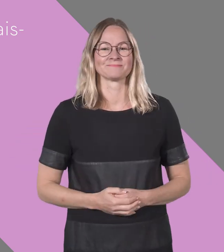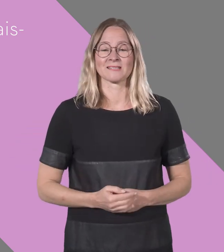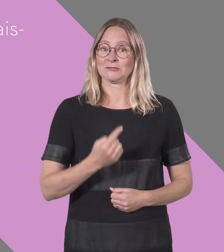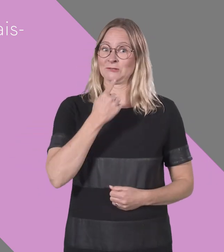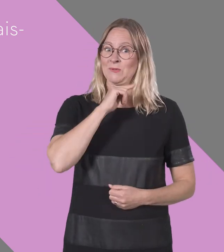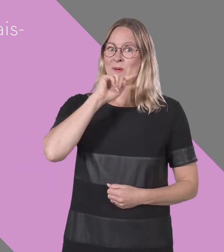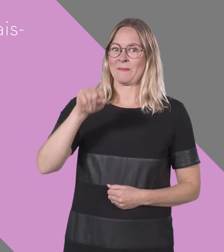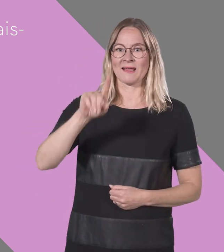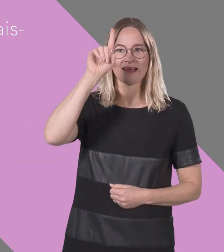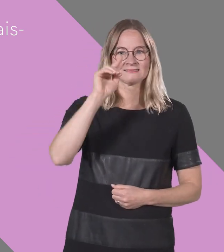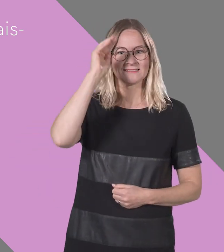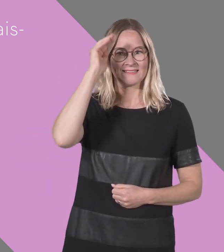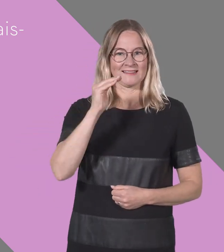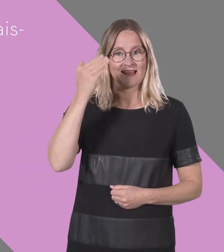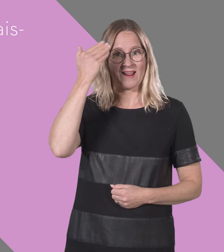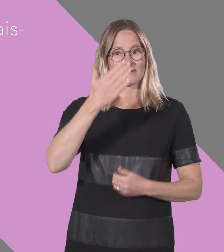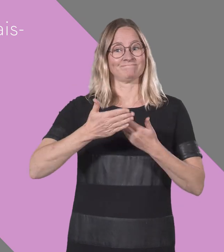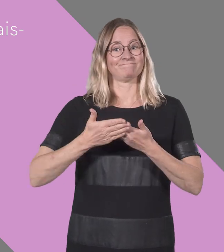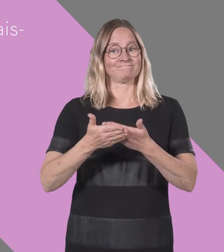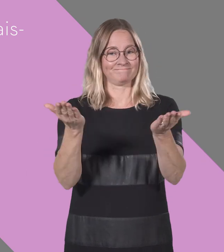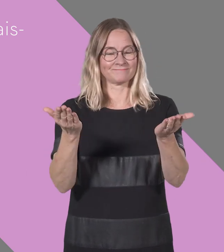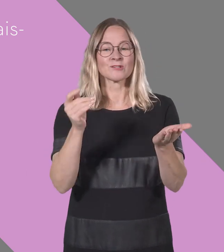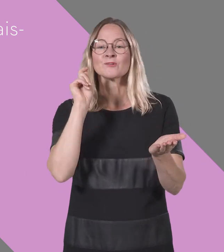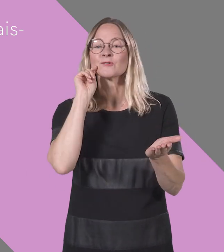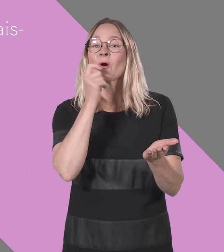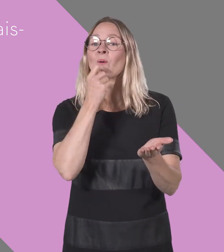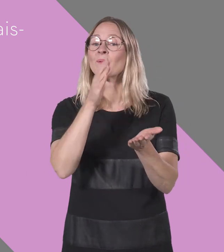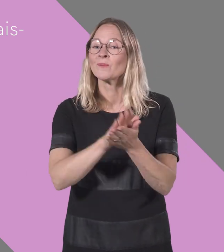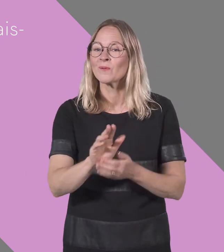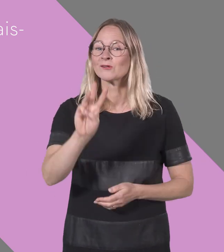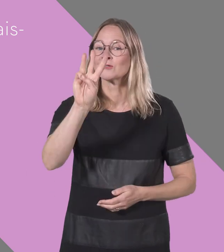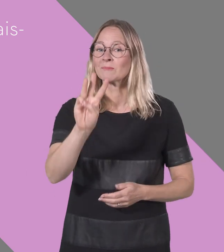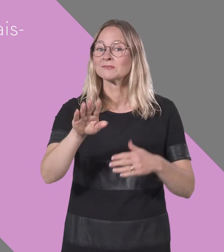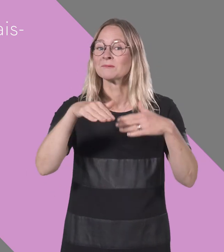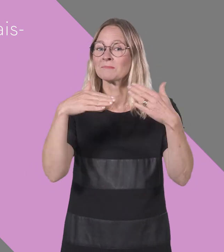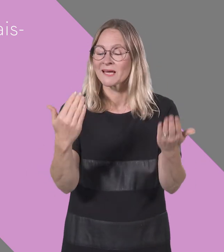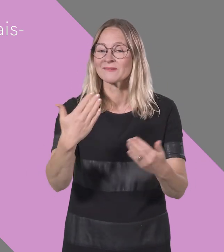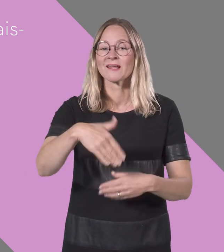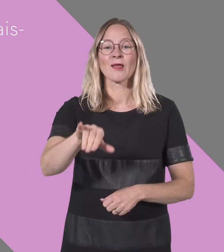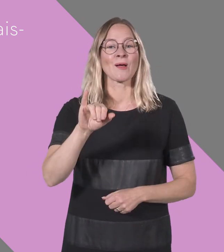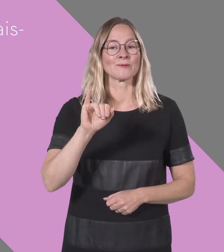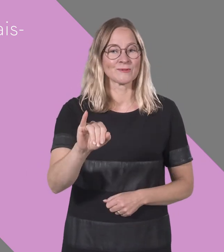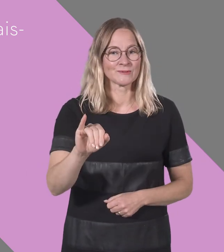Suomen ensi-iltansa elokuva saa 3.12. kello 18.00 -